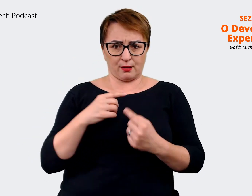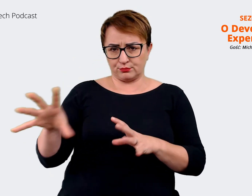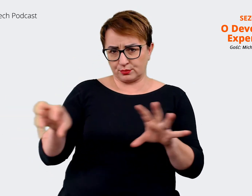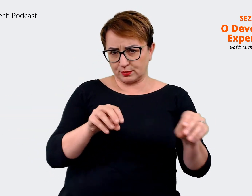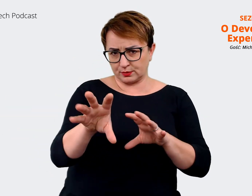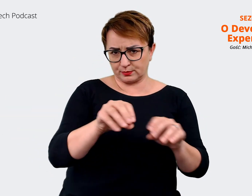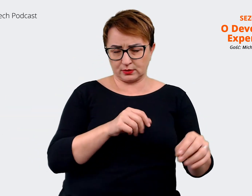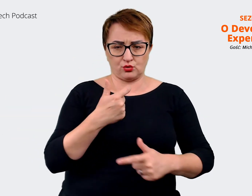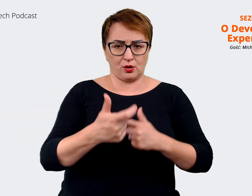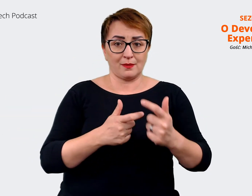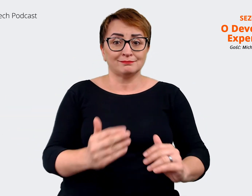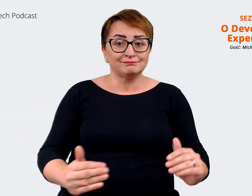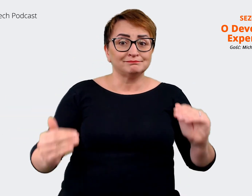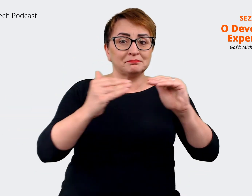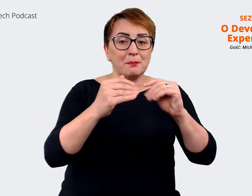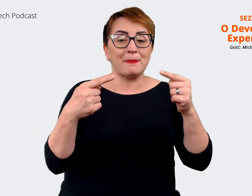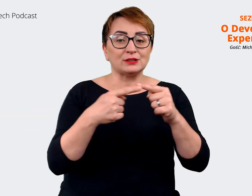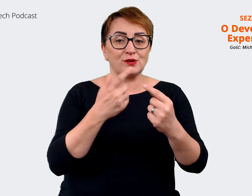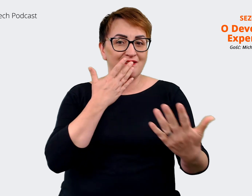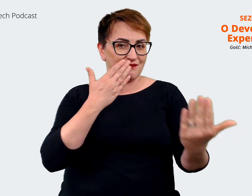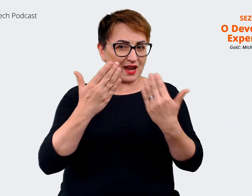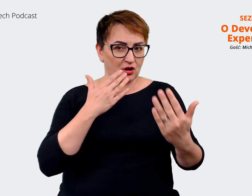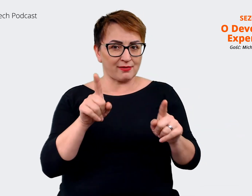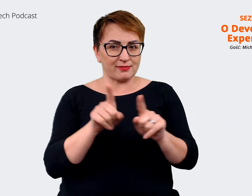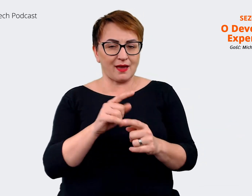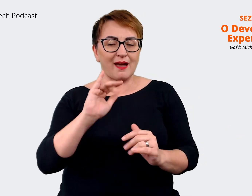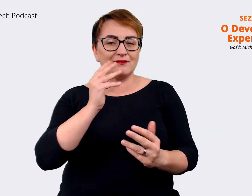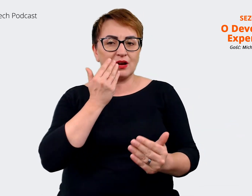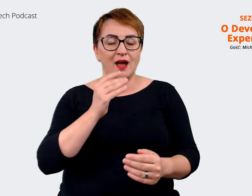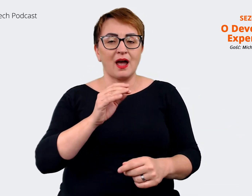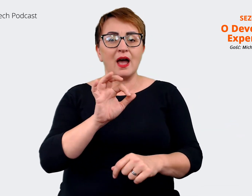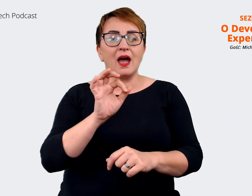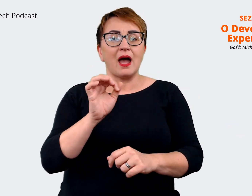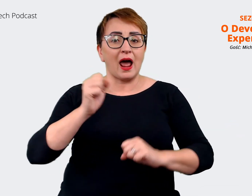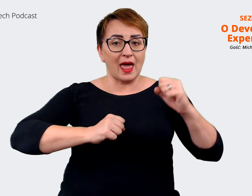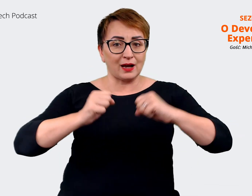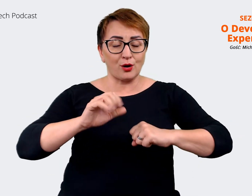są też przystosowane pod wygląd Allegro, bo też korzystamy na przykład z design systemu,